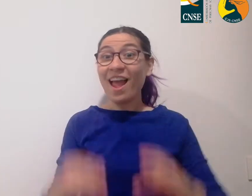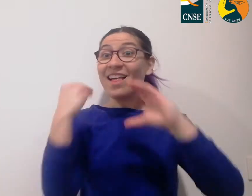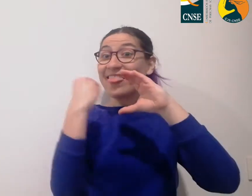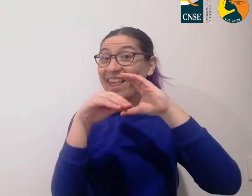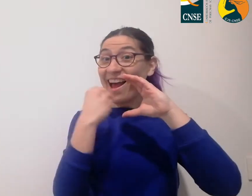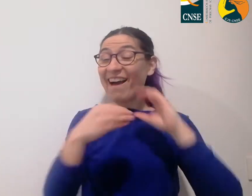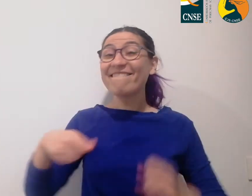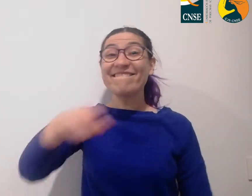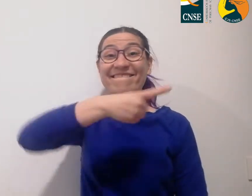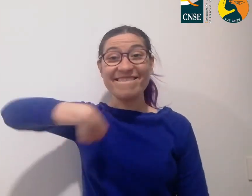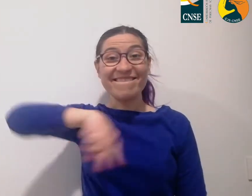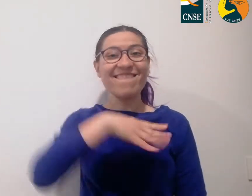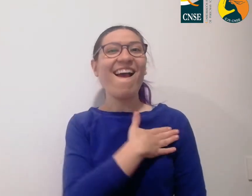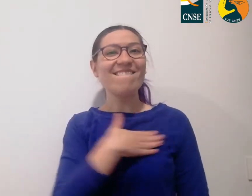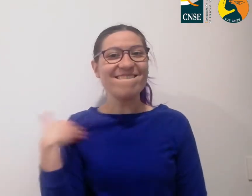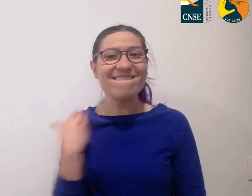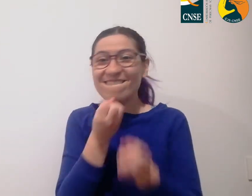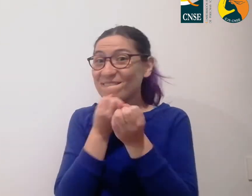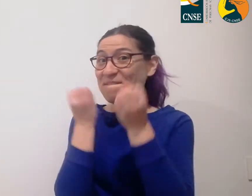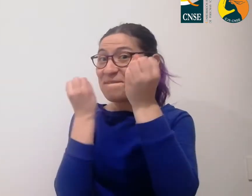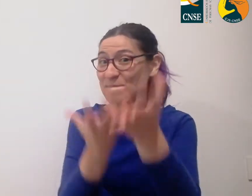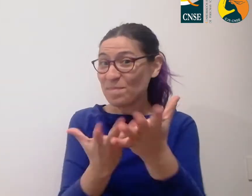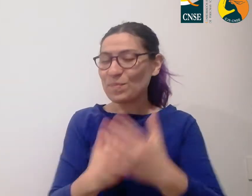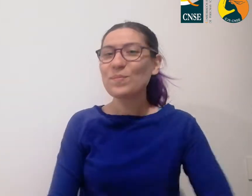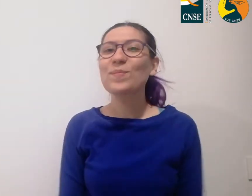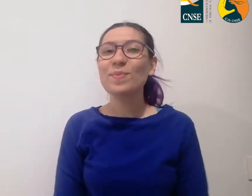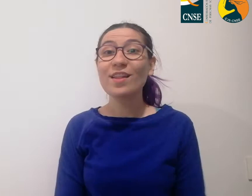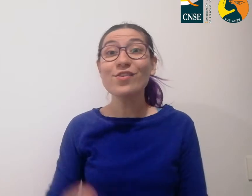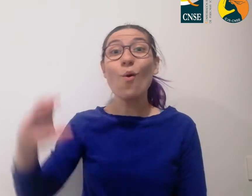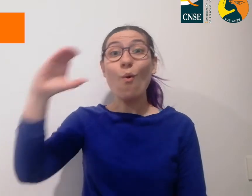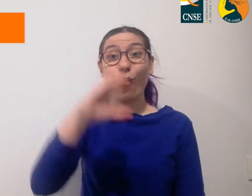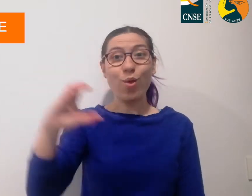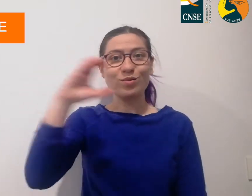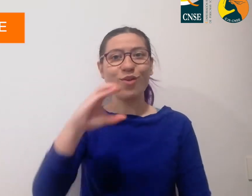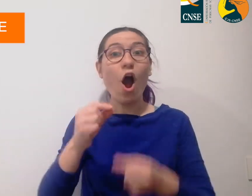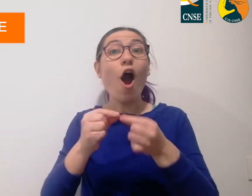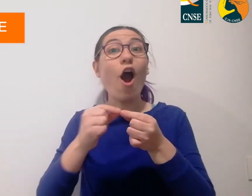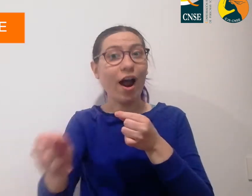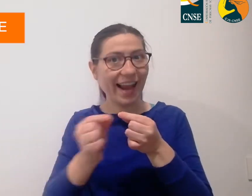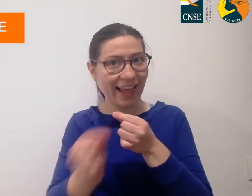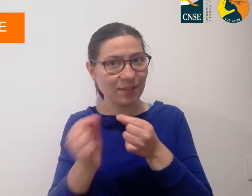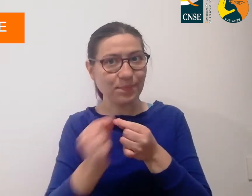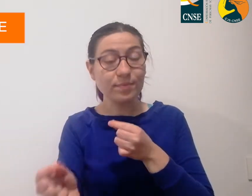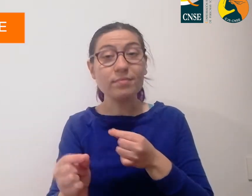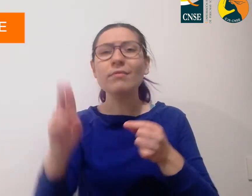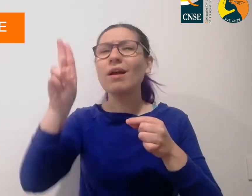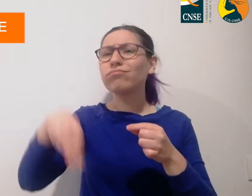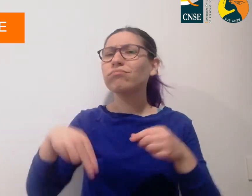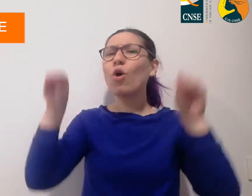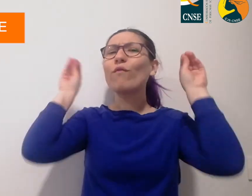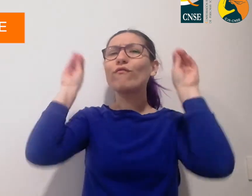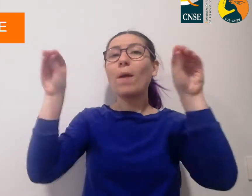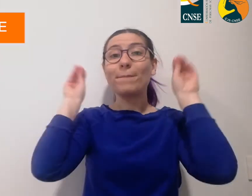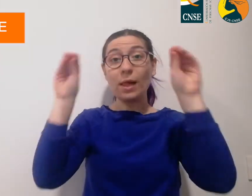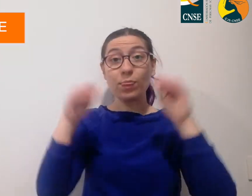Desde la CJS-CNSE queremos contarte que hay un curso de formación online.